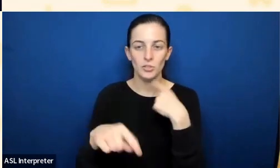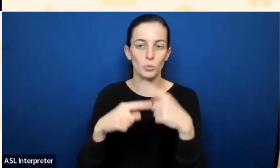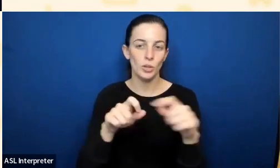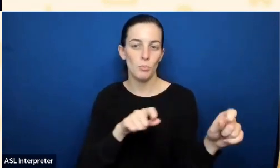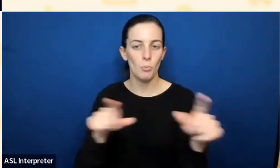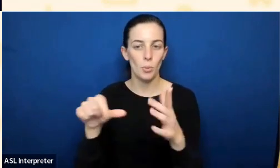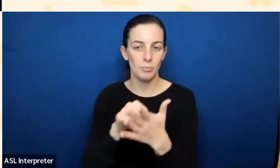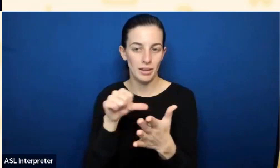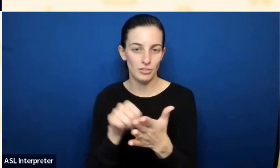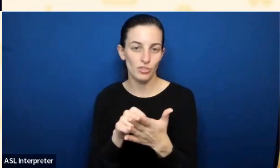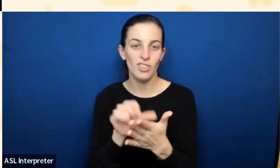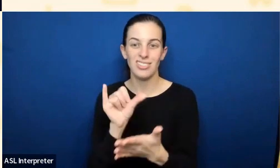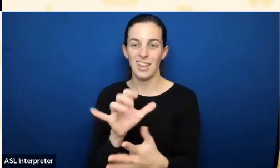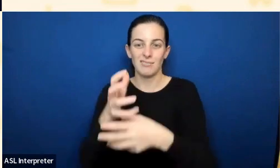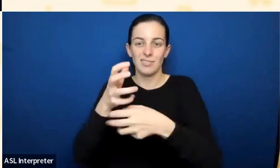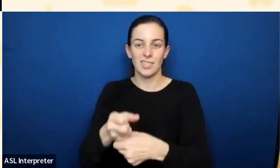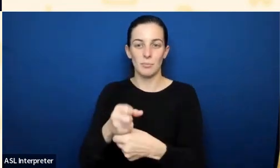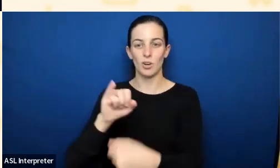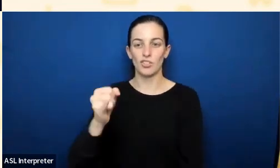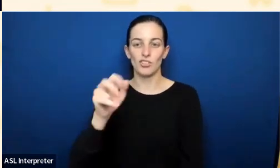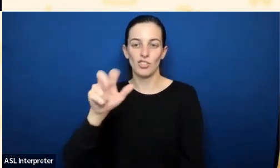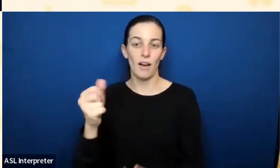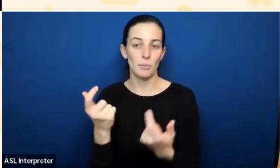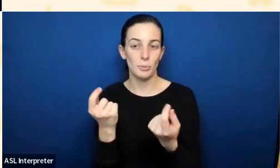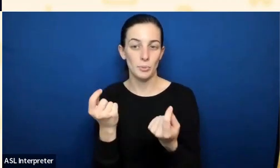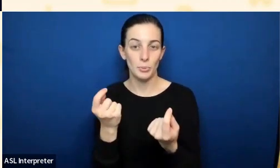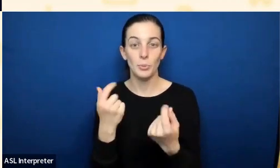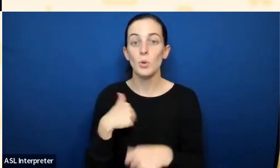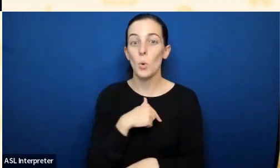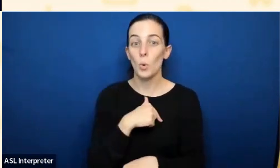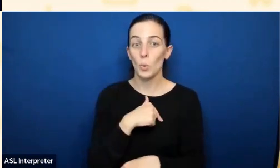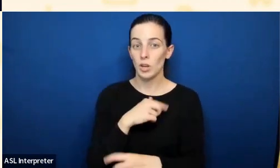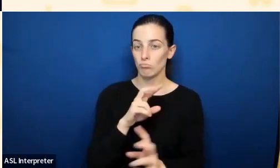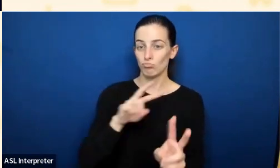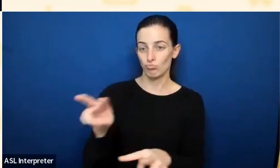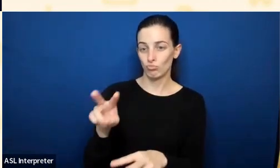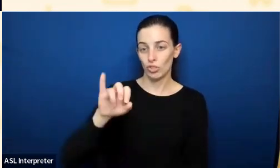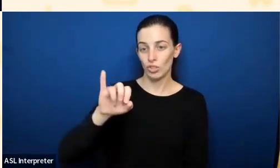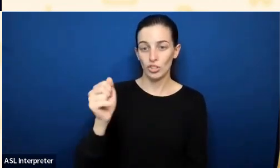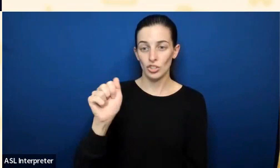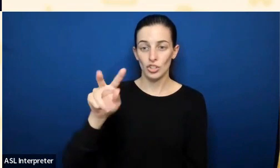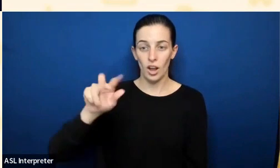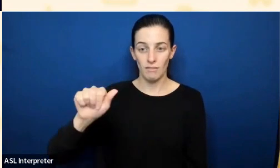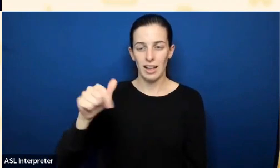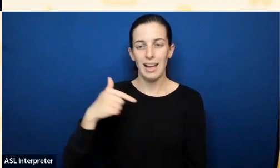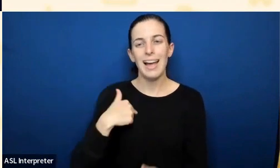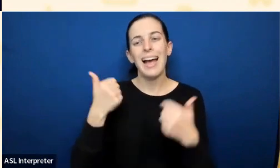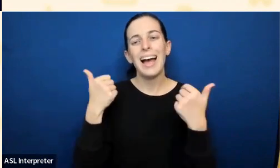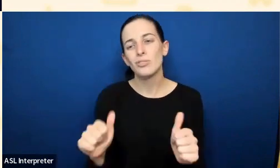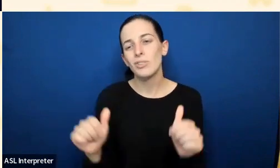va a hacer. Entonces, si nos dirigimos a nuestro archivo JavaScript... Intenté comentar tanto como sea posible en estos archivos.